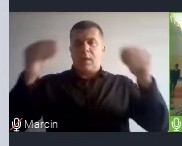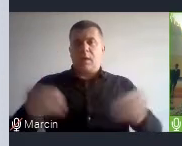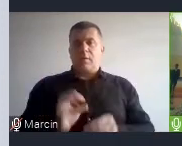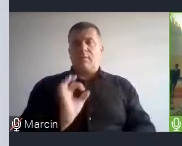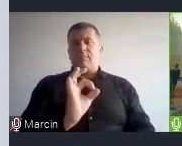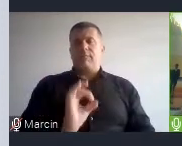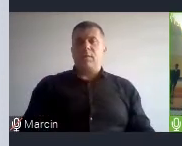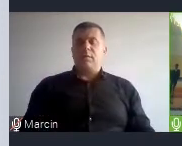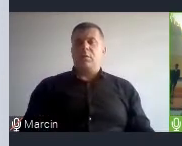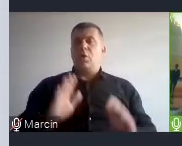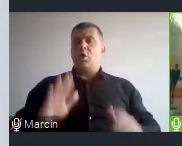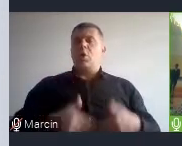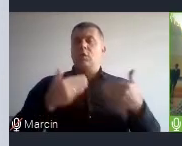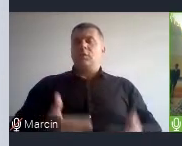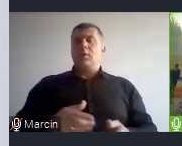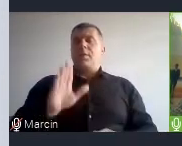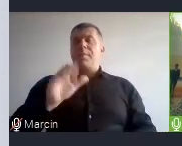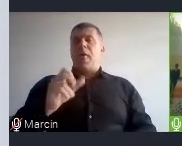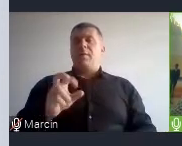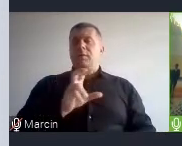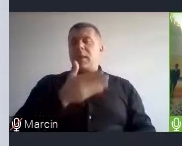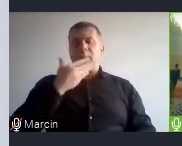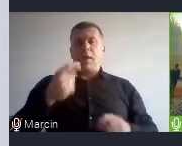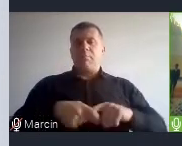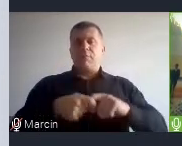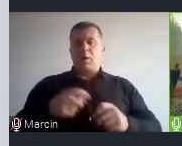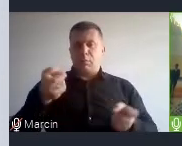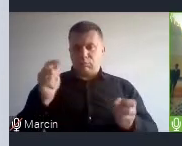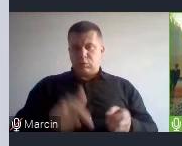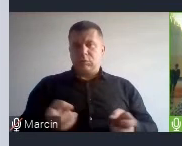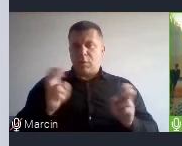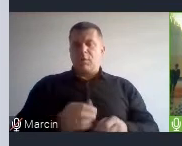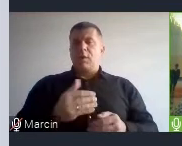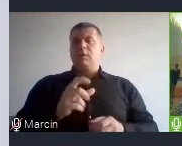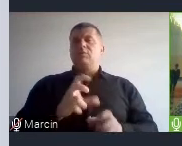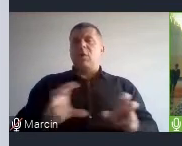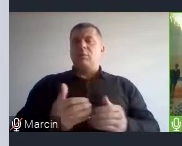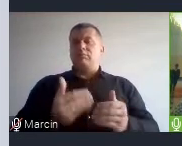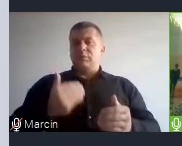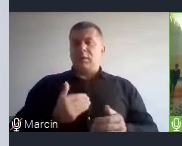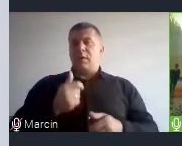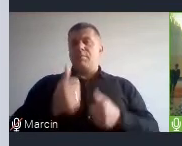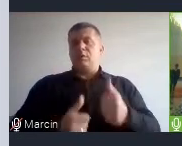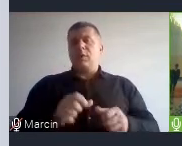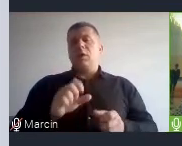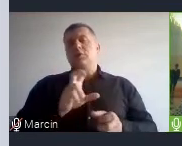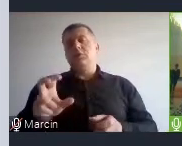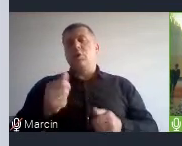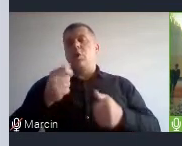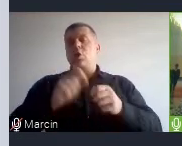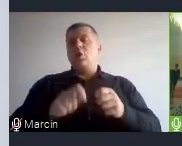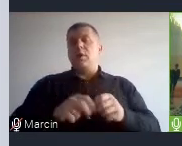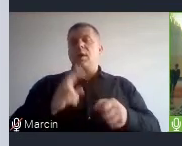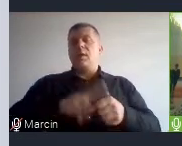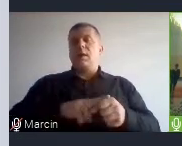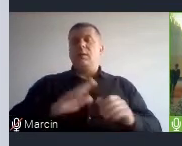„Czy oświadczenie Beneficjanta, wykonawcy o braku powiązań muszą powstać na etapie postepowań czy mogą być przedstawiane w czasie kontroli - chodzi o datę tego oświadczenia?”.